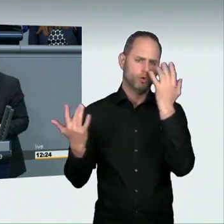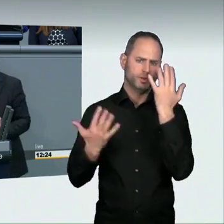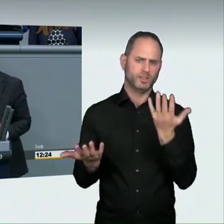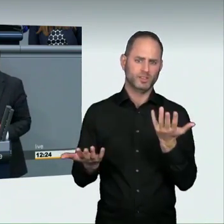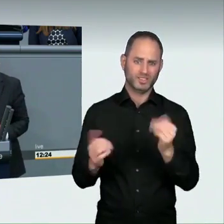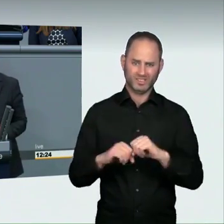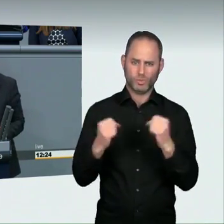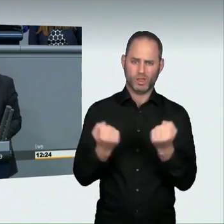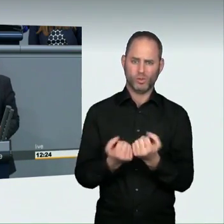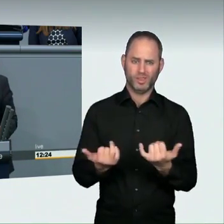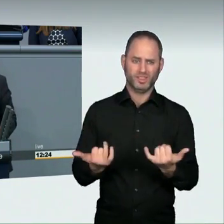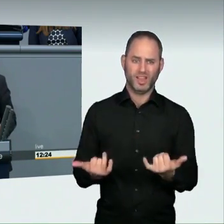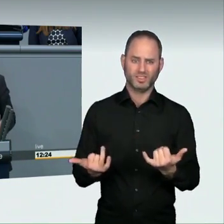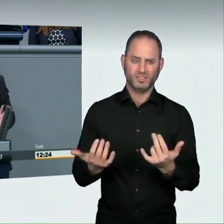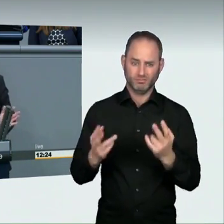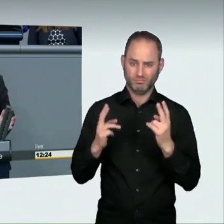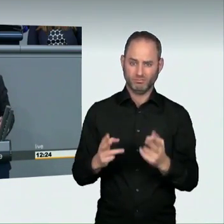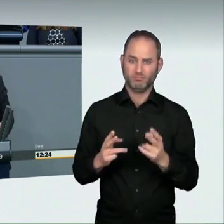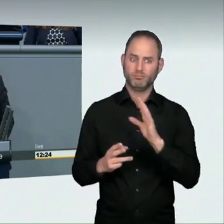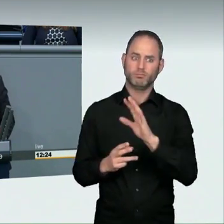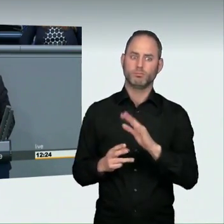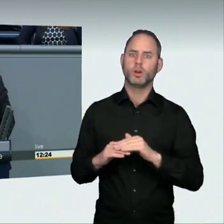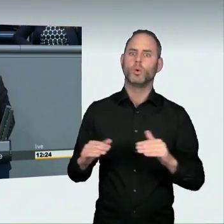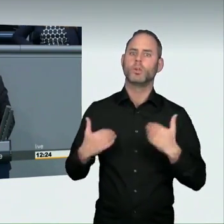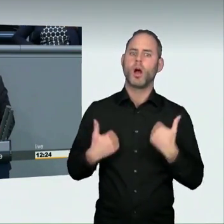Heute haben Sie, weil es hier um Gesetzentwürfe geht,